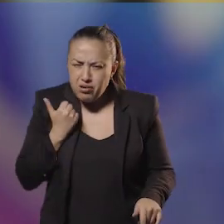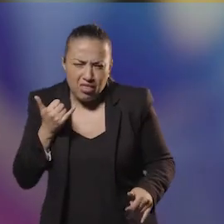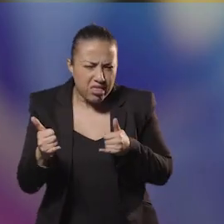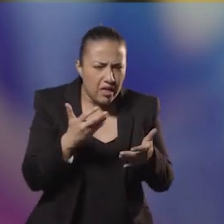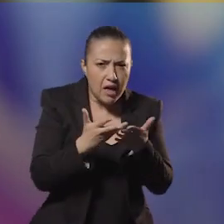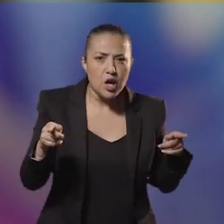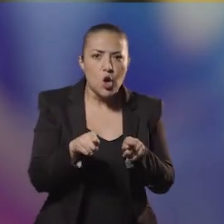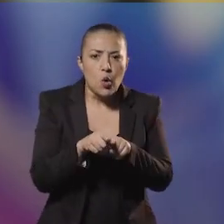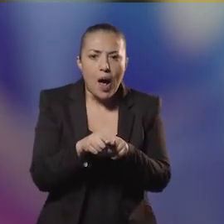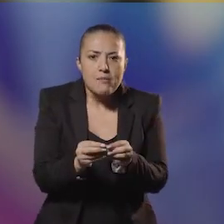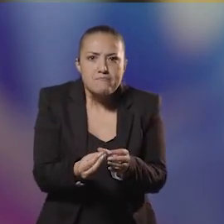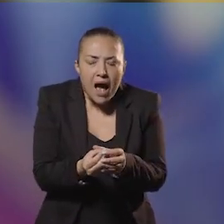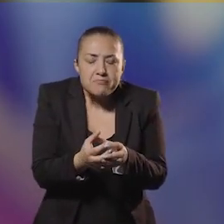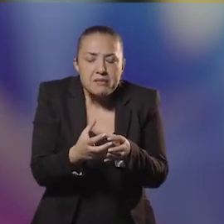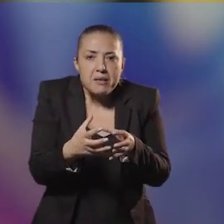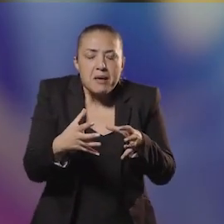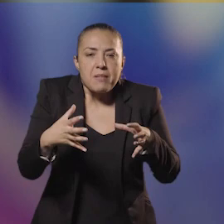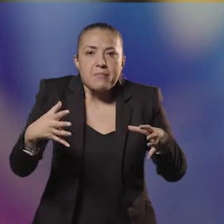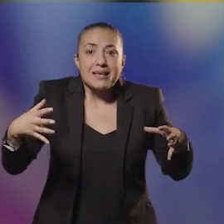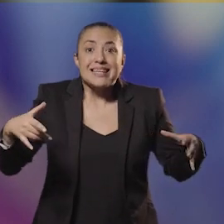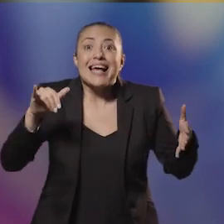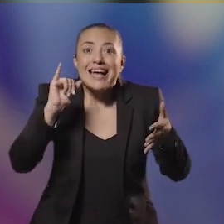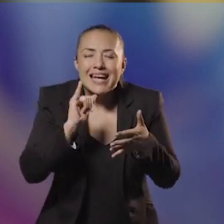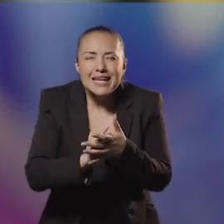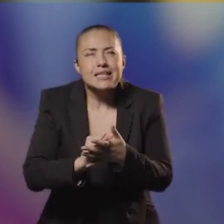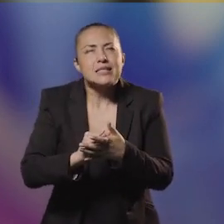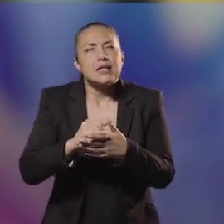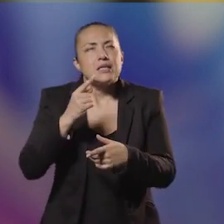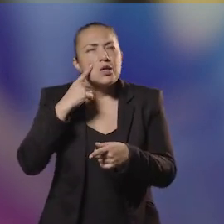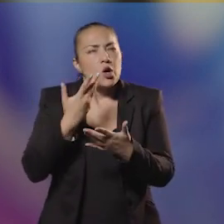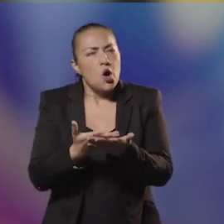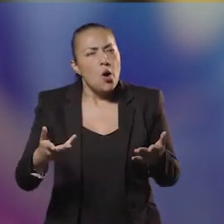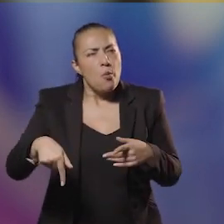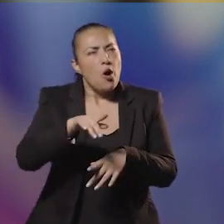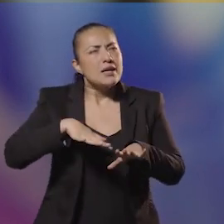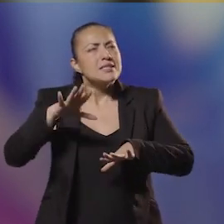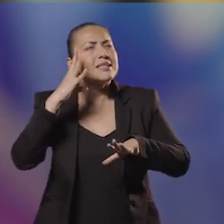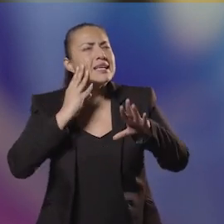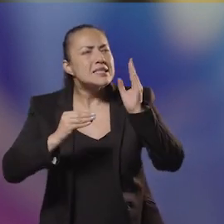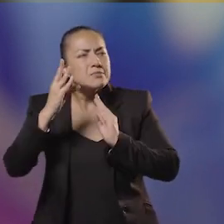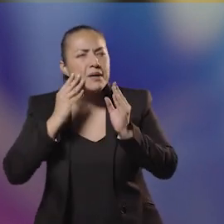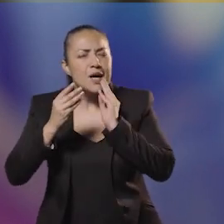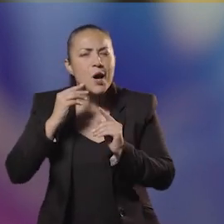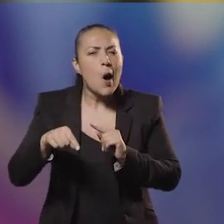Entonces, cuando hacemos ese tipo de experiencia que transitan